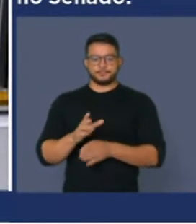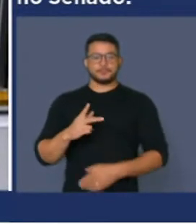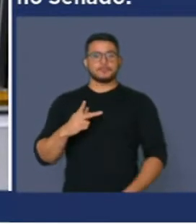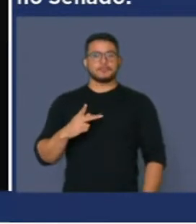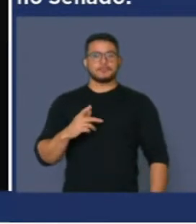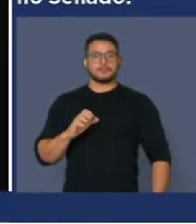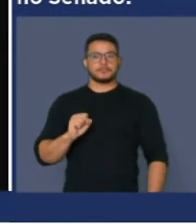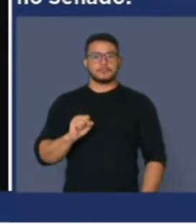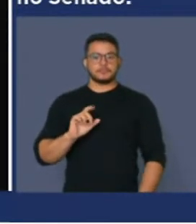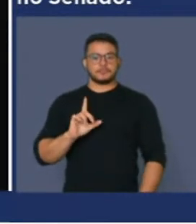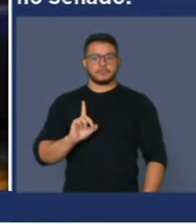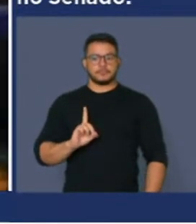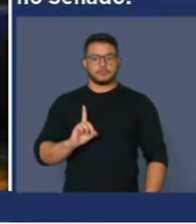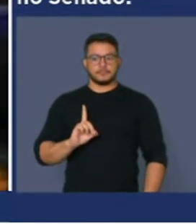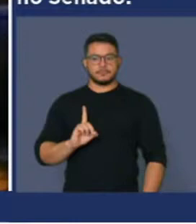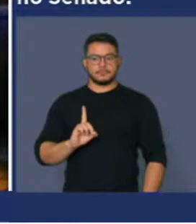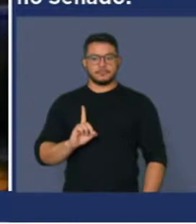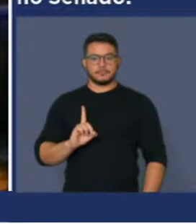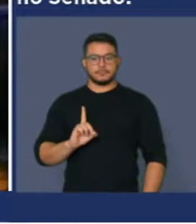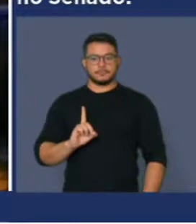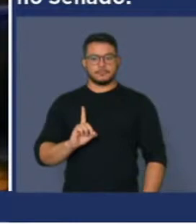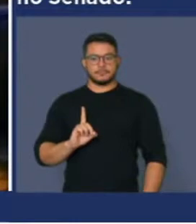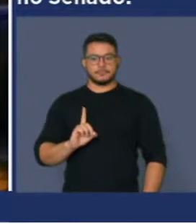NÃO. PRESIDENTE PRESIDENTE RETIFICANDO, PRESIDENTE, O PL ORIENTA O VOTO SIM, PRESIDENTE.